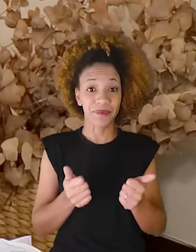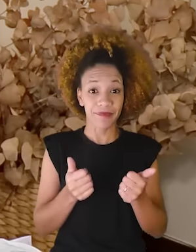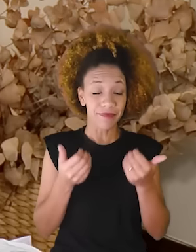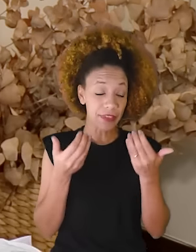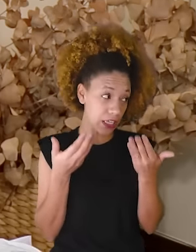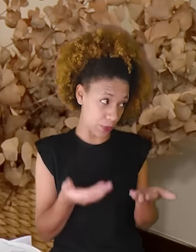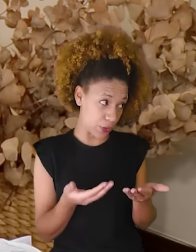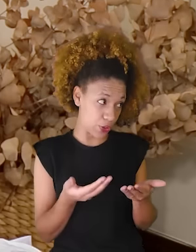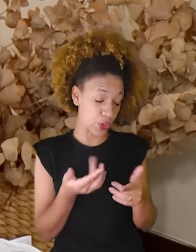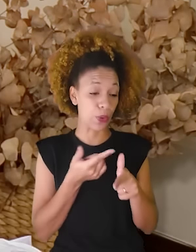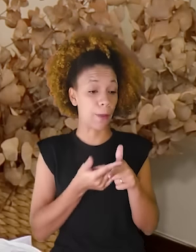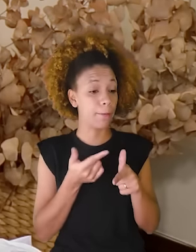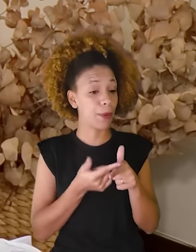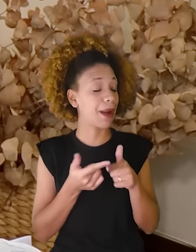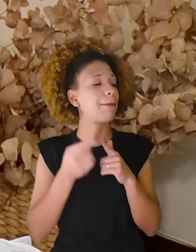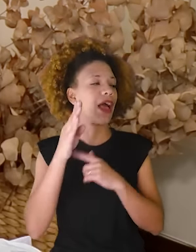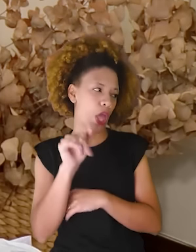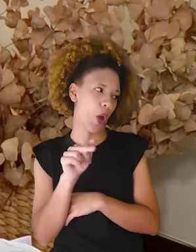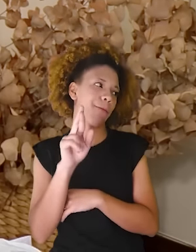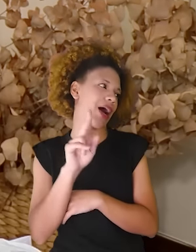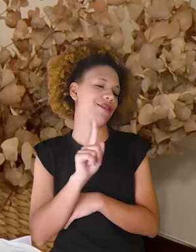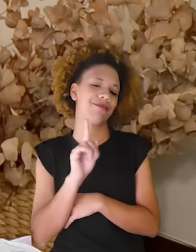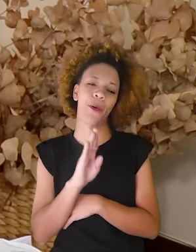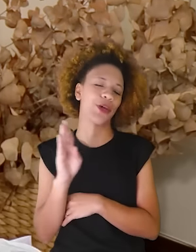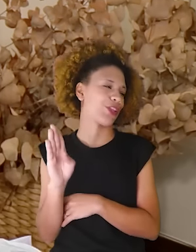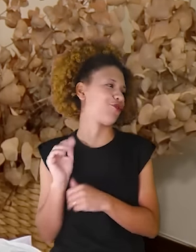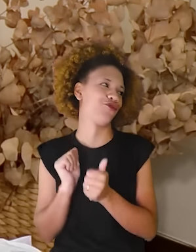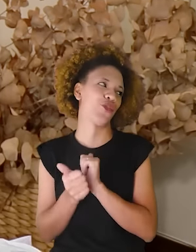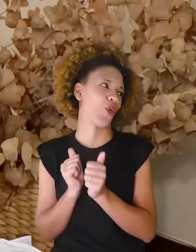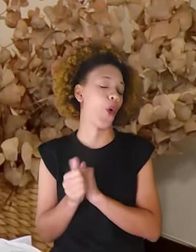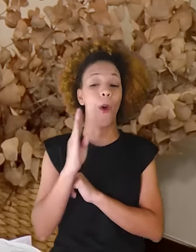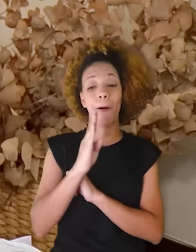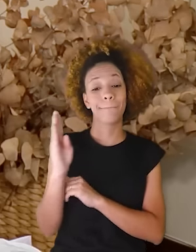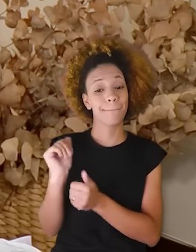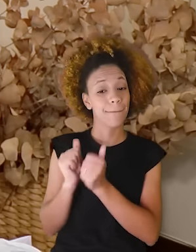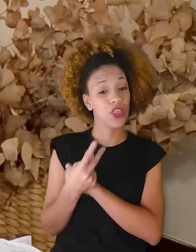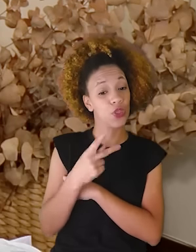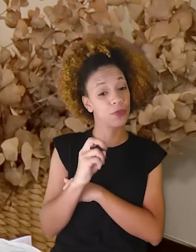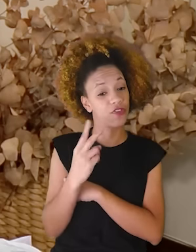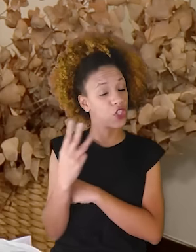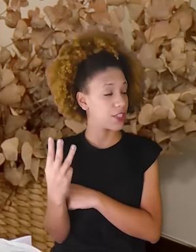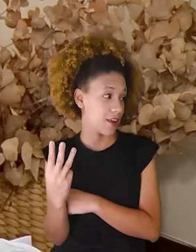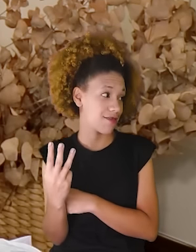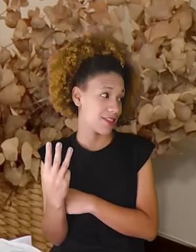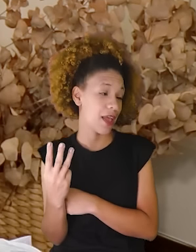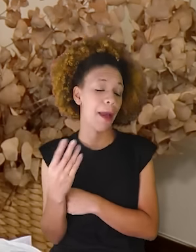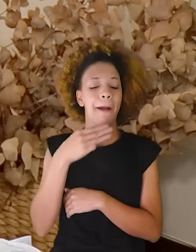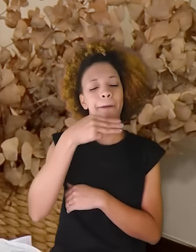eu acho que o problema desse ano é o bar não é o bar o seu botafogo de 2023 agora chama-se maé